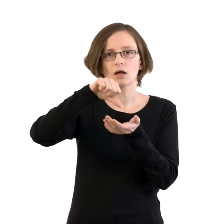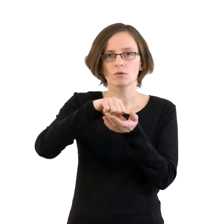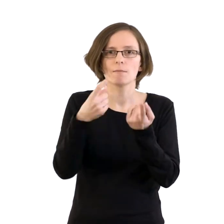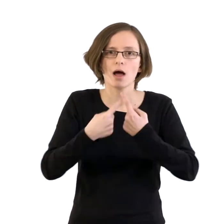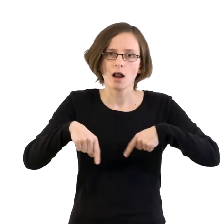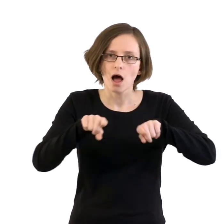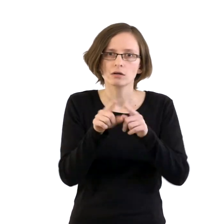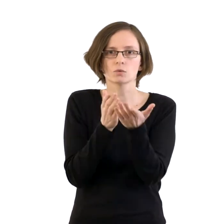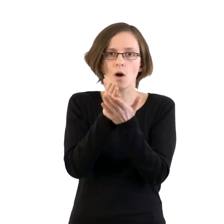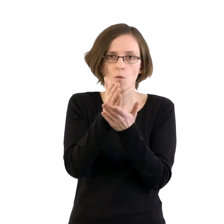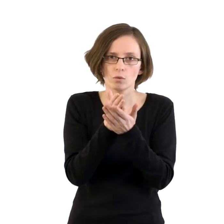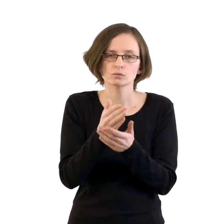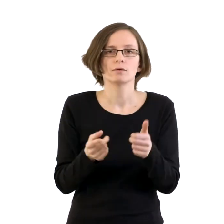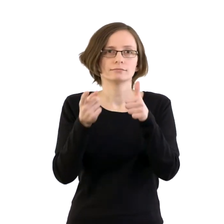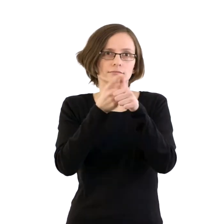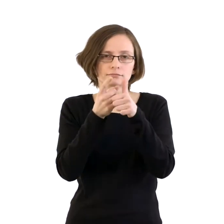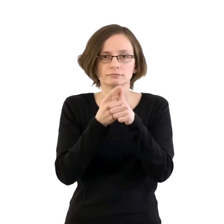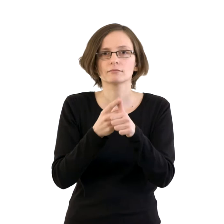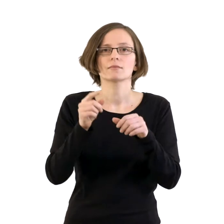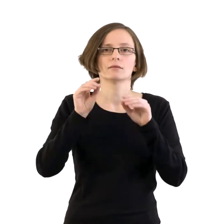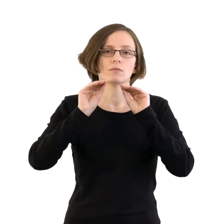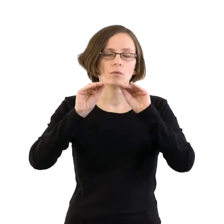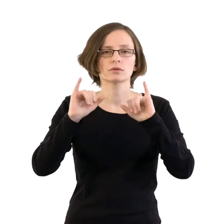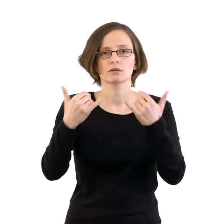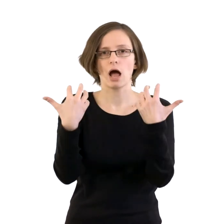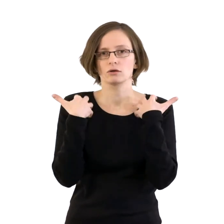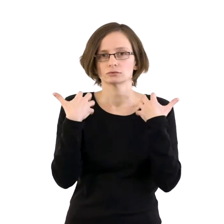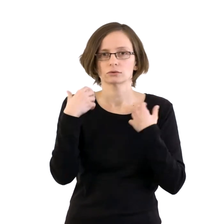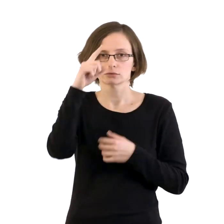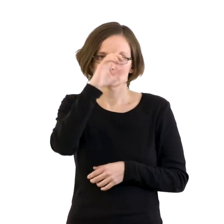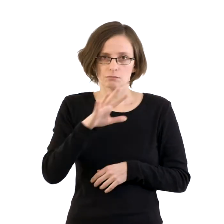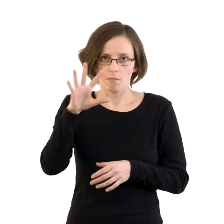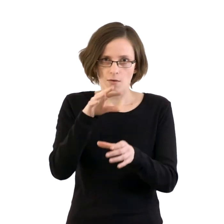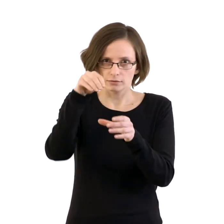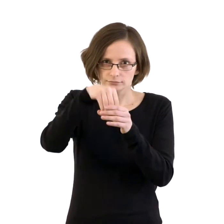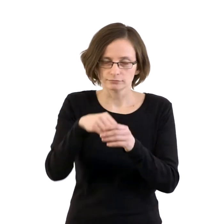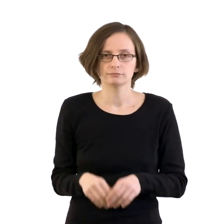Centrum realizuje następujące usługi: kształcenie umiejętności pozwalających na pełnienie ról społecznych